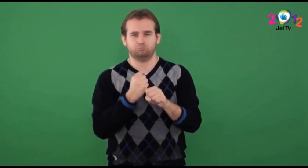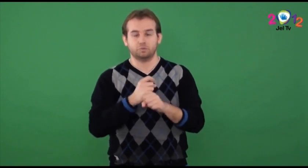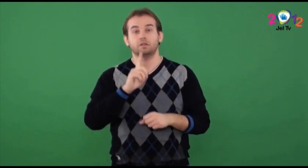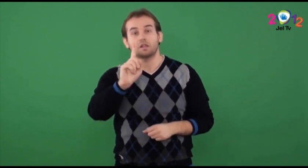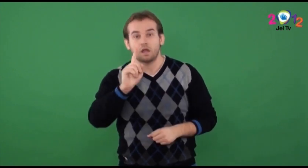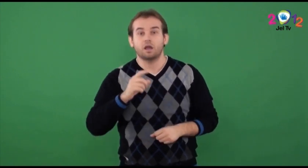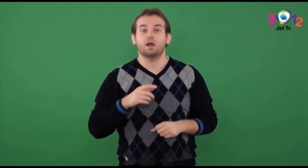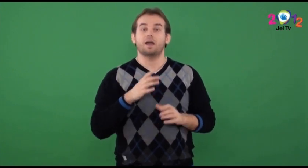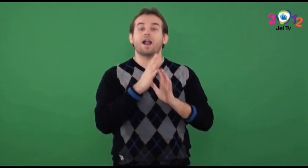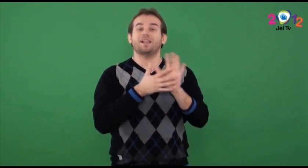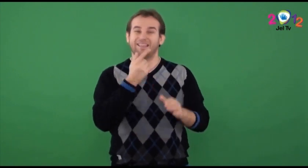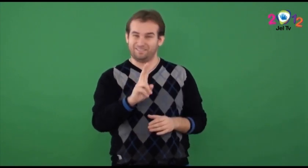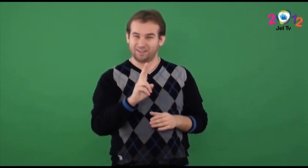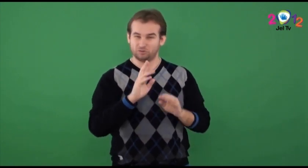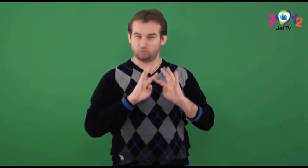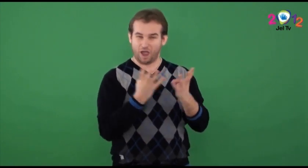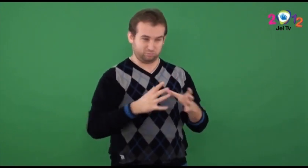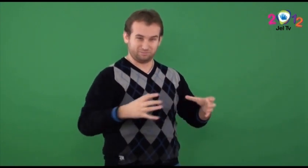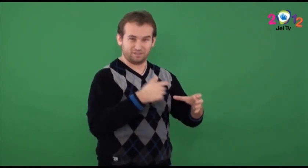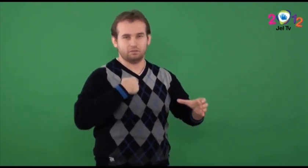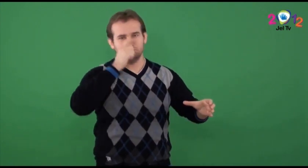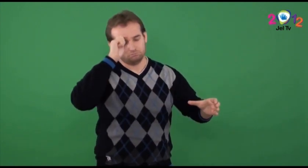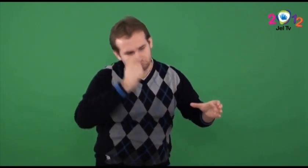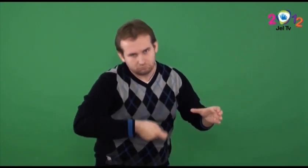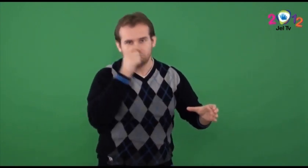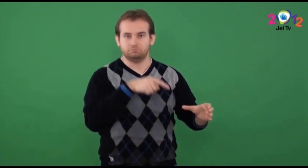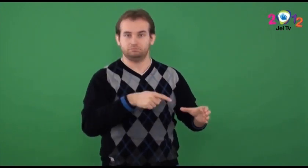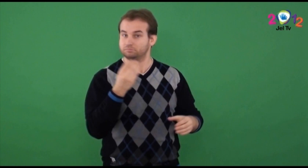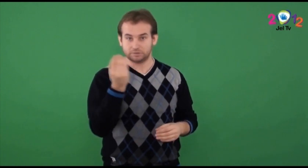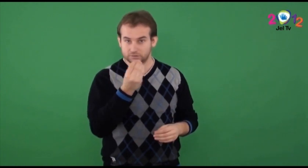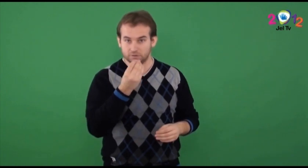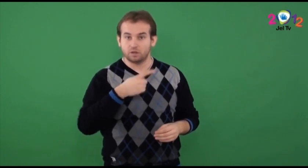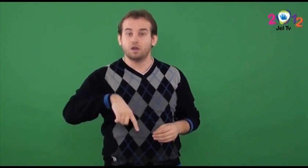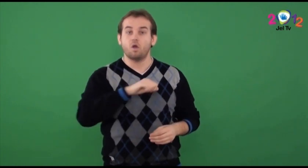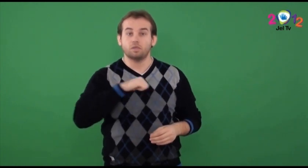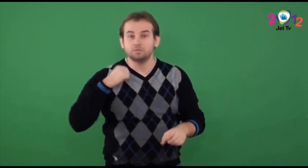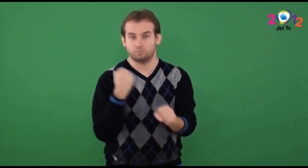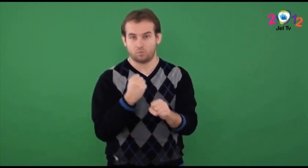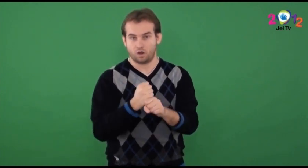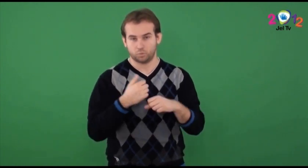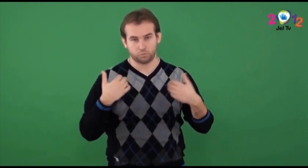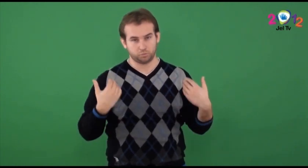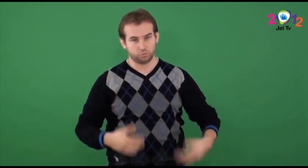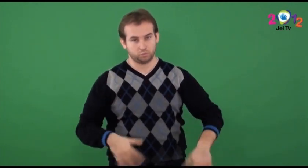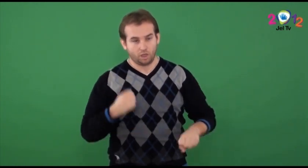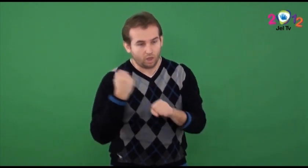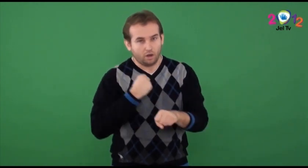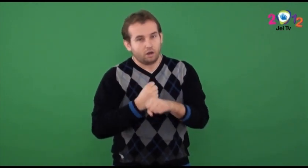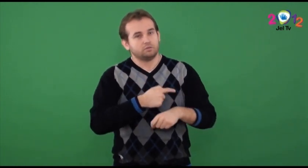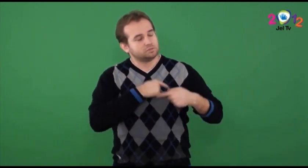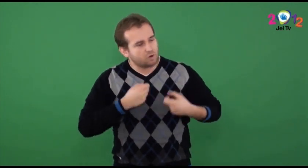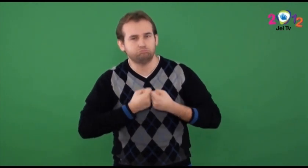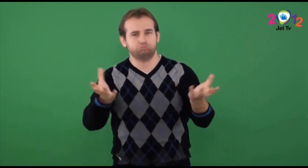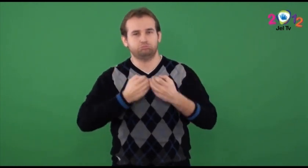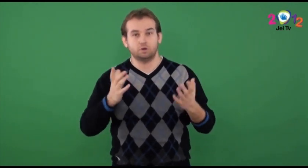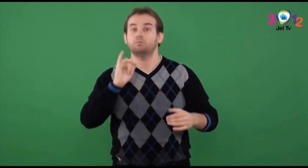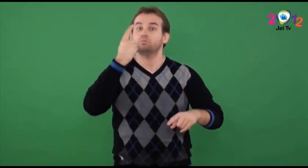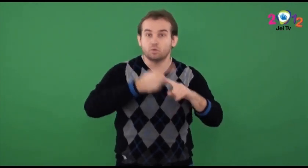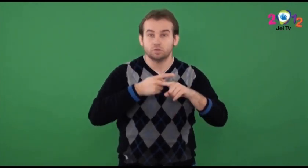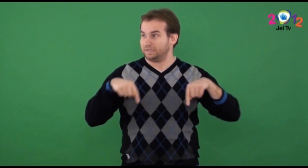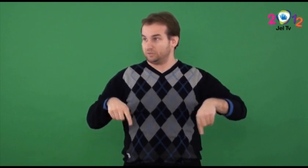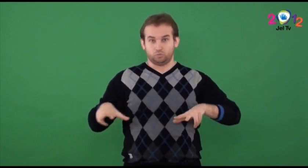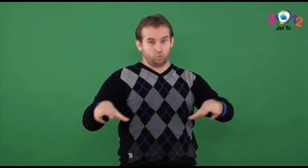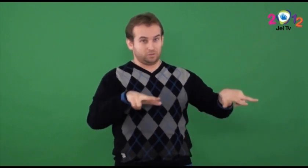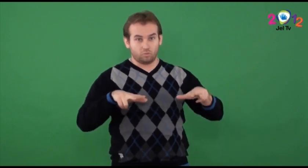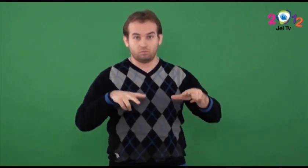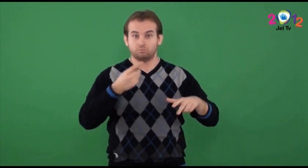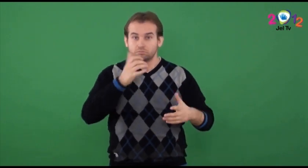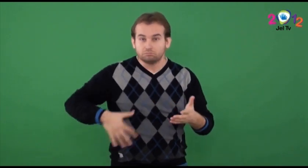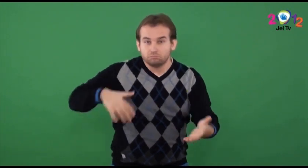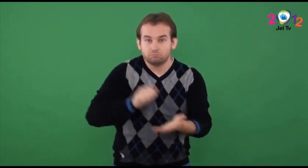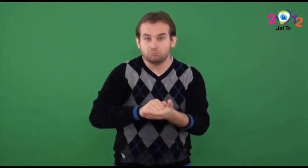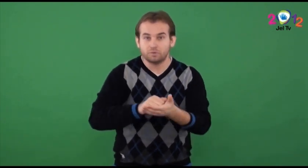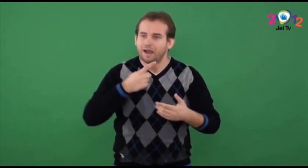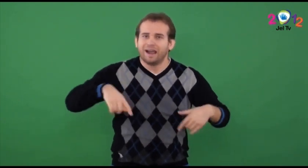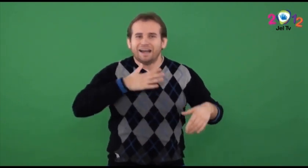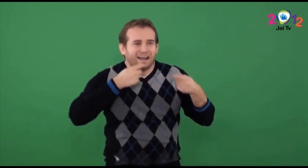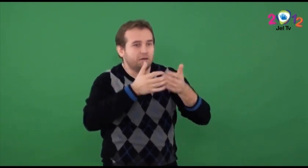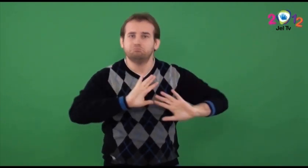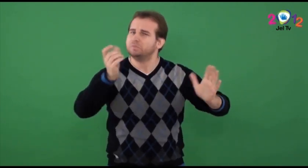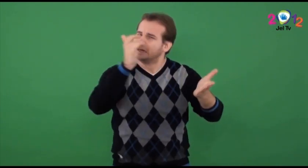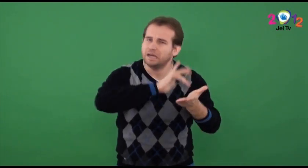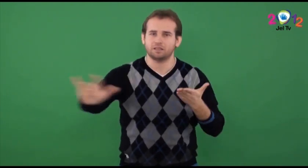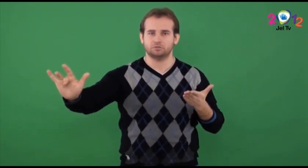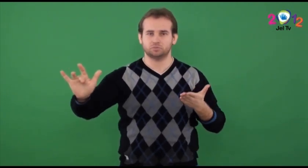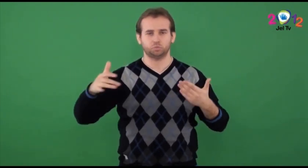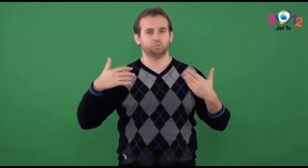De a JelTv stábjának is köszönettel tartozom, mert önkéntesen, szívesen dolgoznak, és a stúdiót is ingyen bérelhetjük.